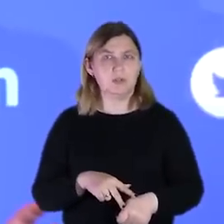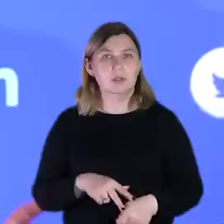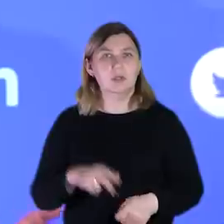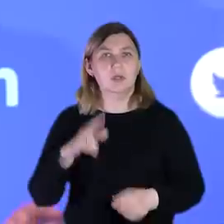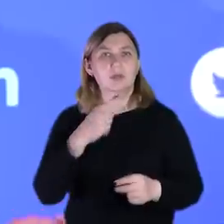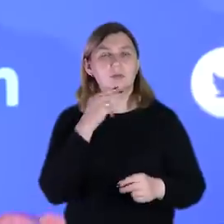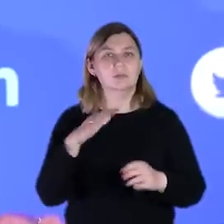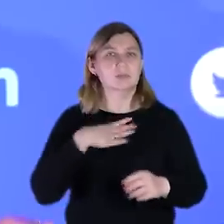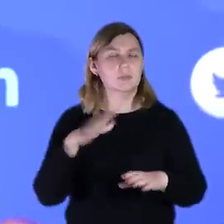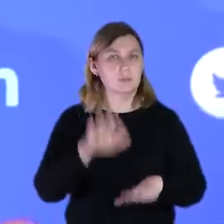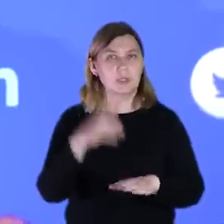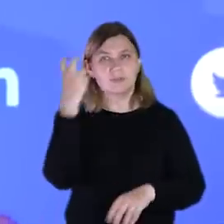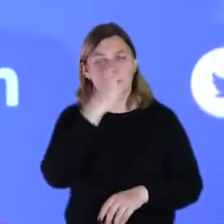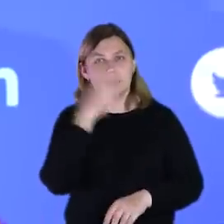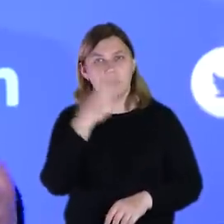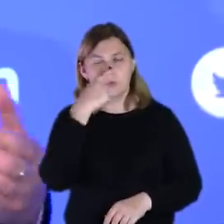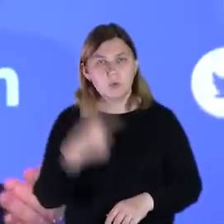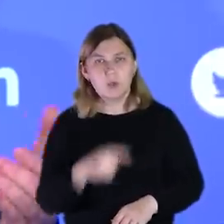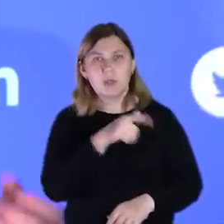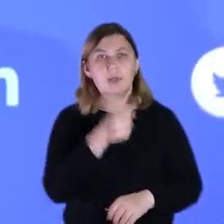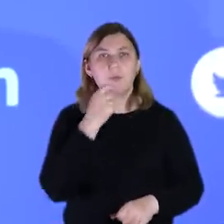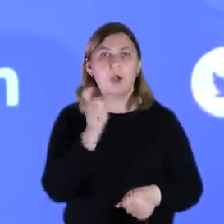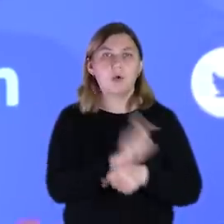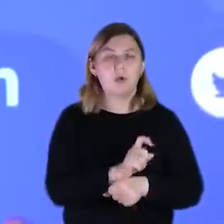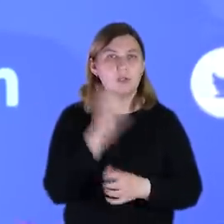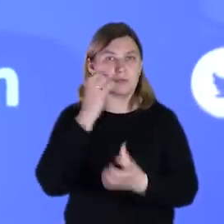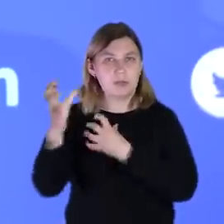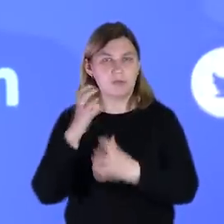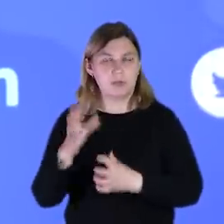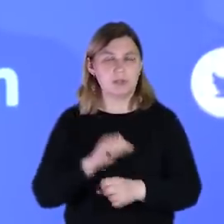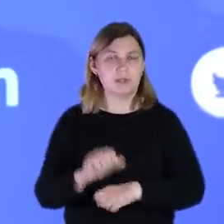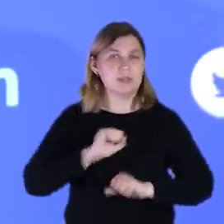leżały w zainteresowaniu Sowietów usiłował kontrwywiad SRI terenowy zabezpieczać.